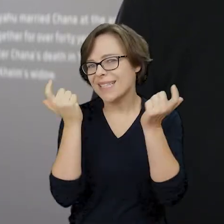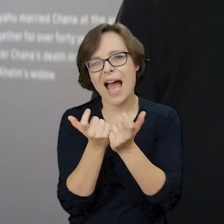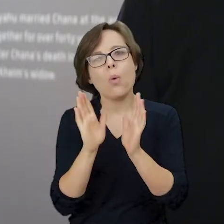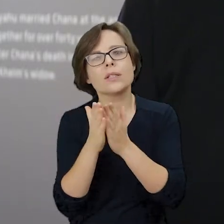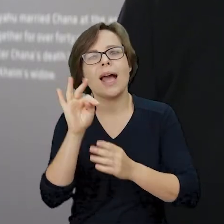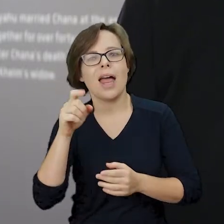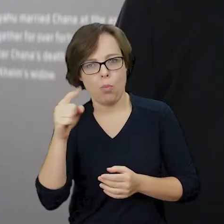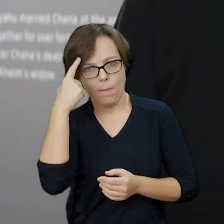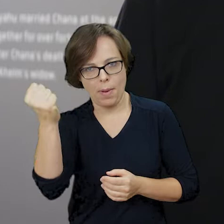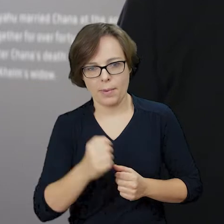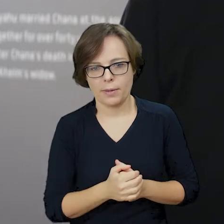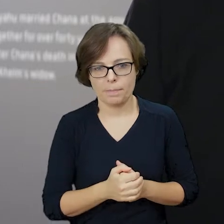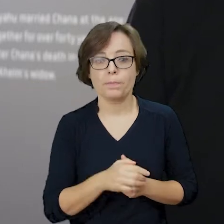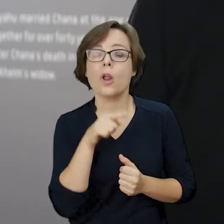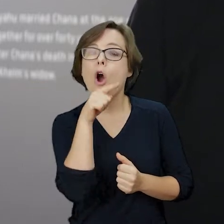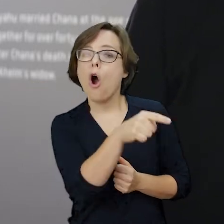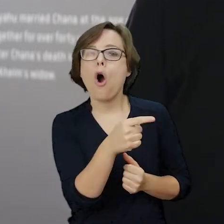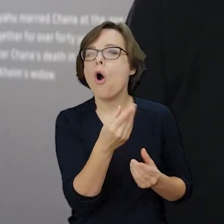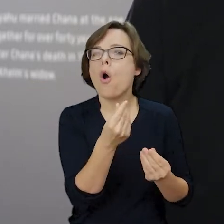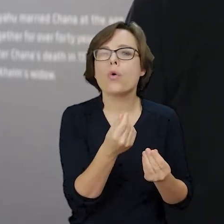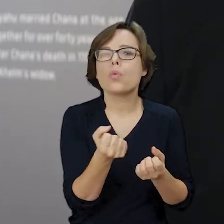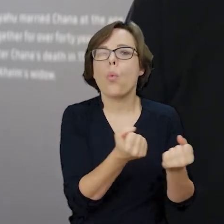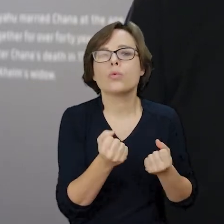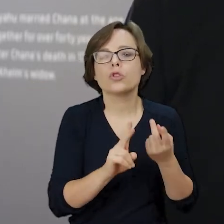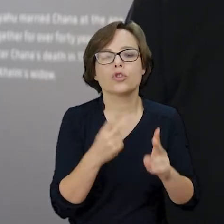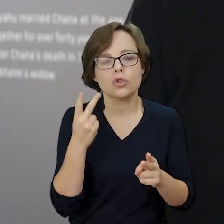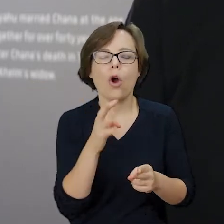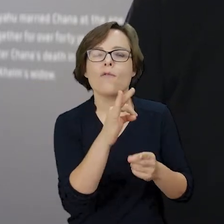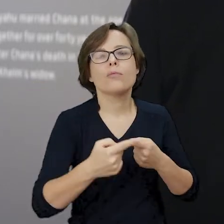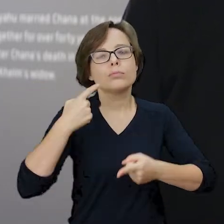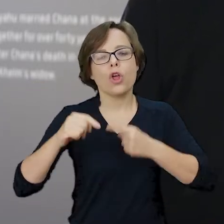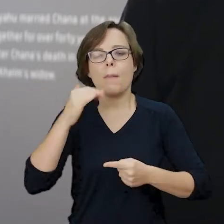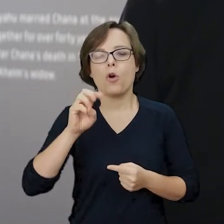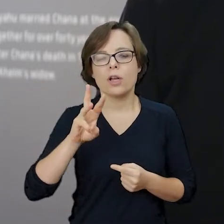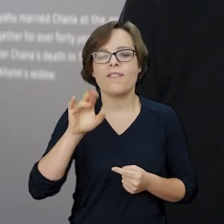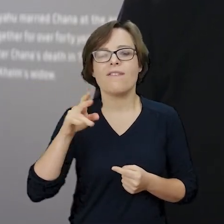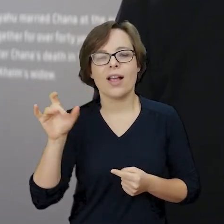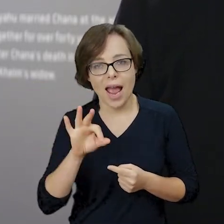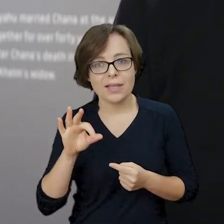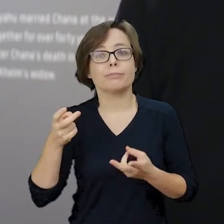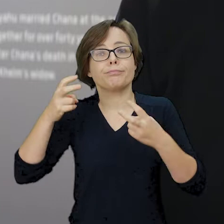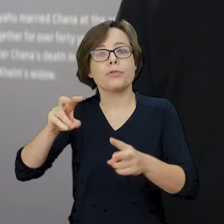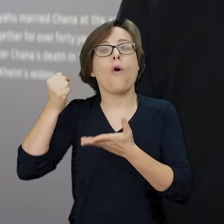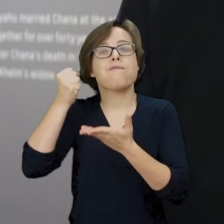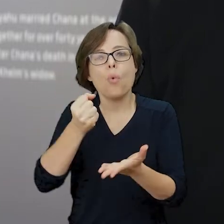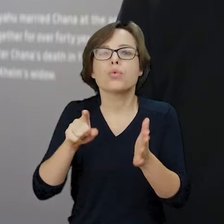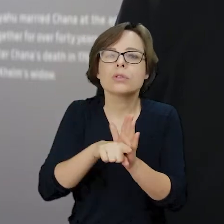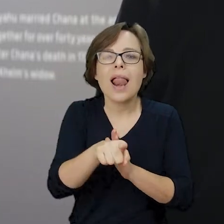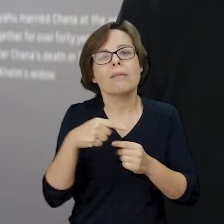Utrzymywał się z funduszu założonego przez jego przodka Mosze Riwkesa dla potomków, którzy poświęcą się studiowaniu.